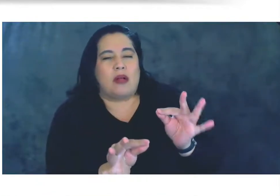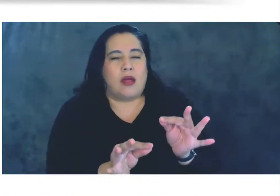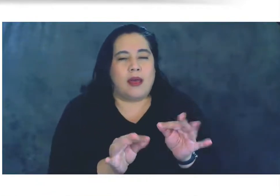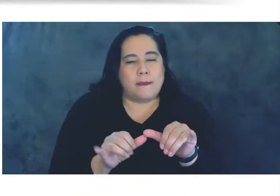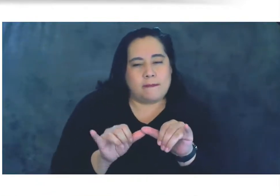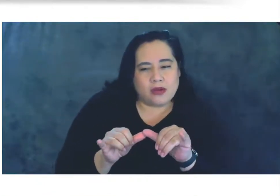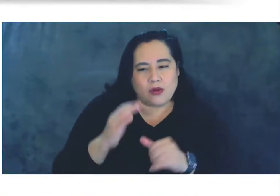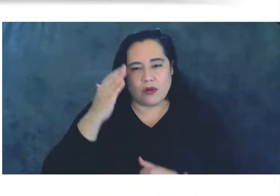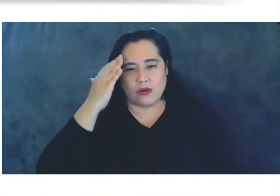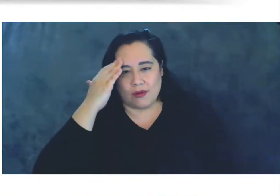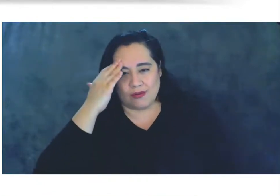medir el conocimiento.